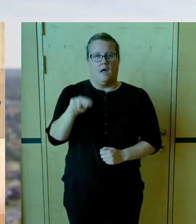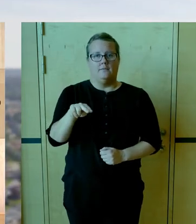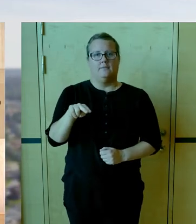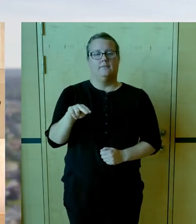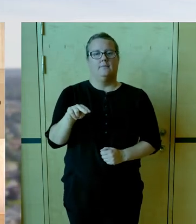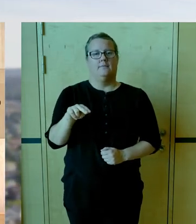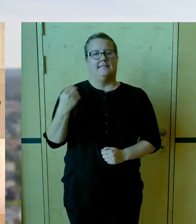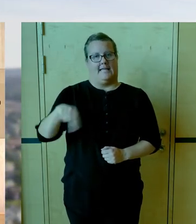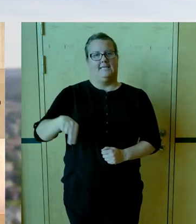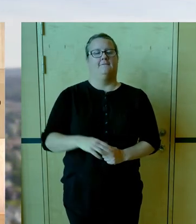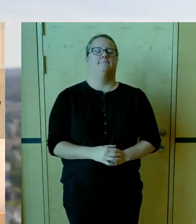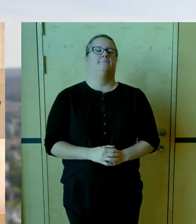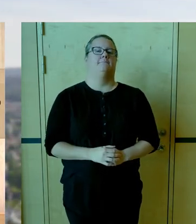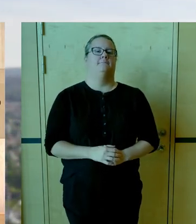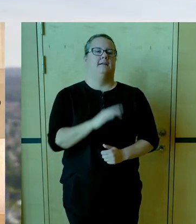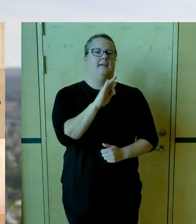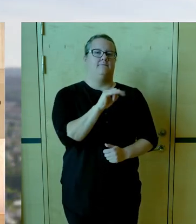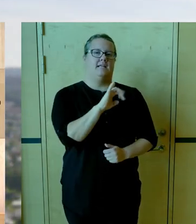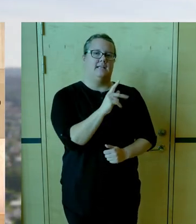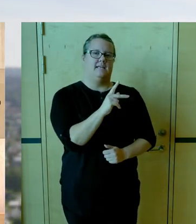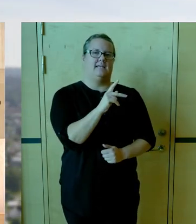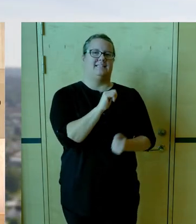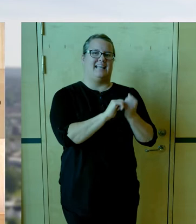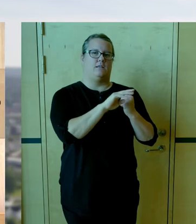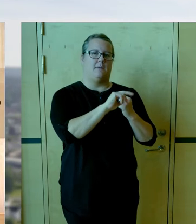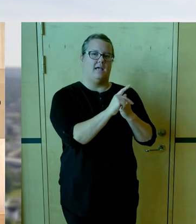Nej Fredrik Stenberg Ja